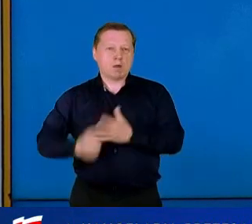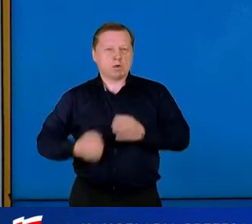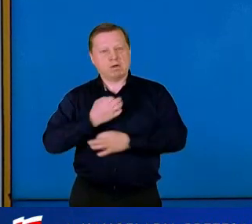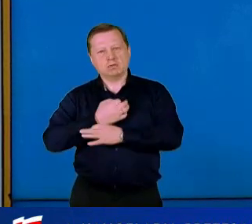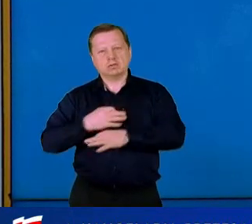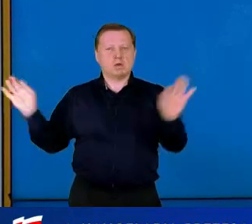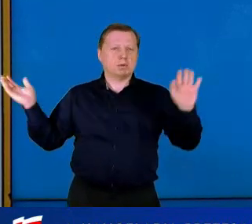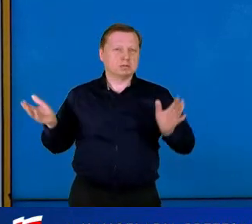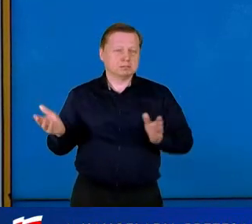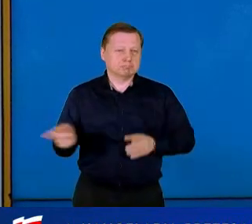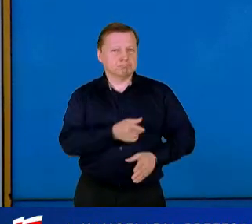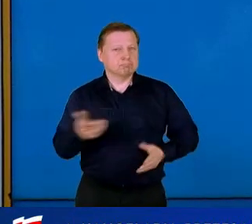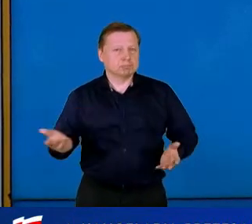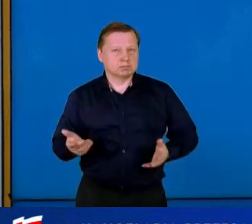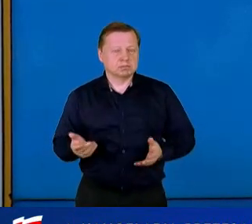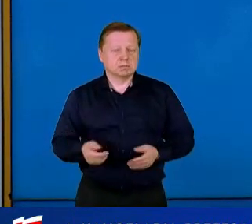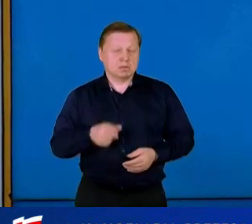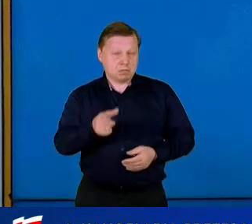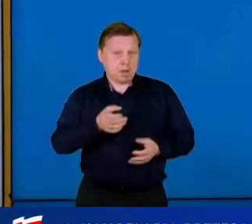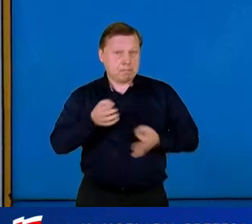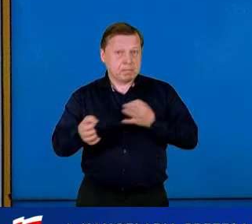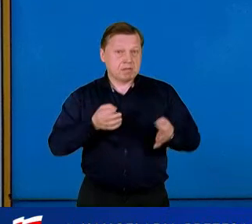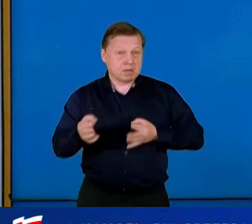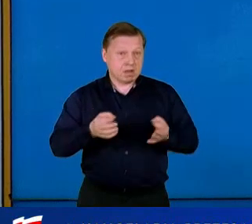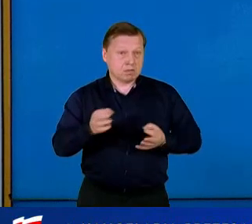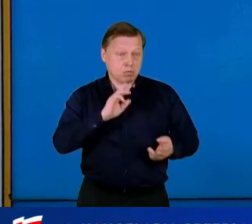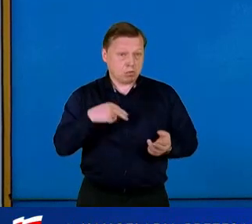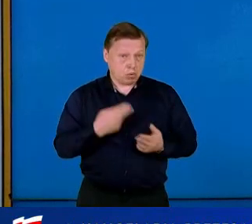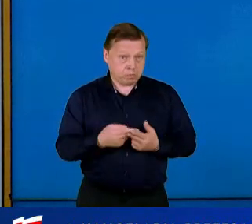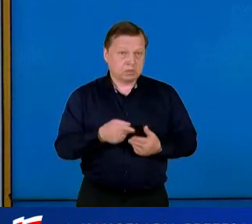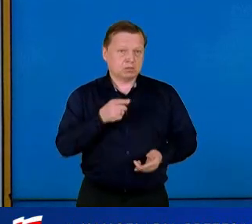Bo od odpowiedzi na te pytania właśnie zależy stosunek do tego,